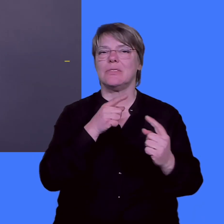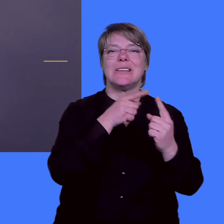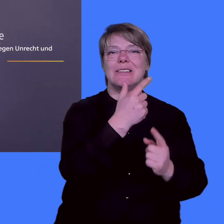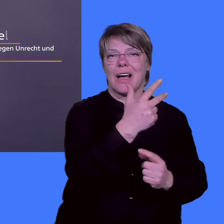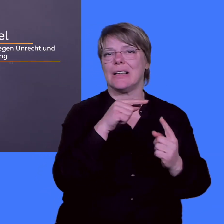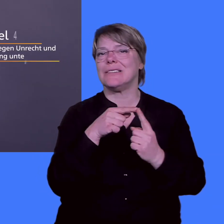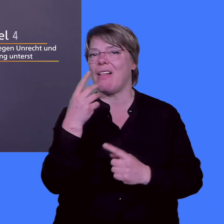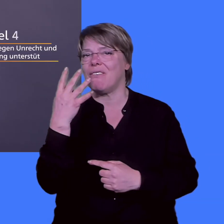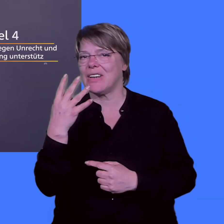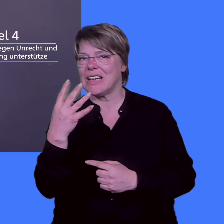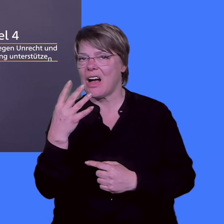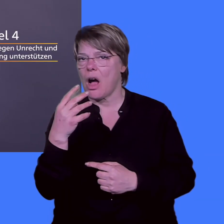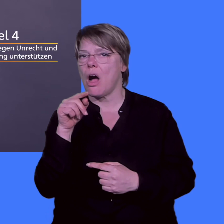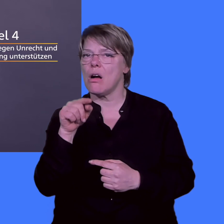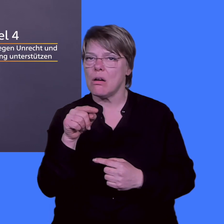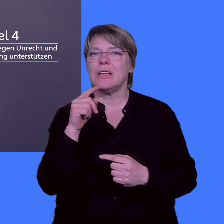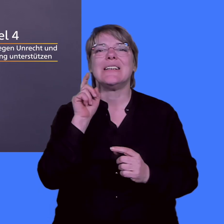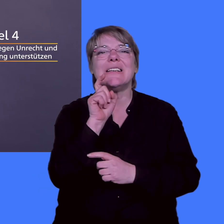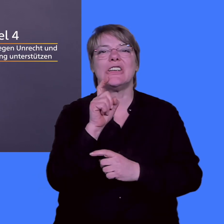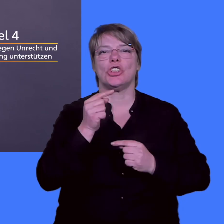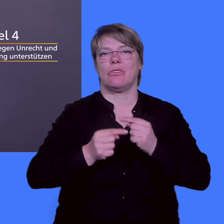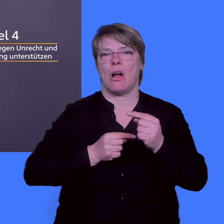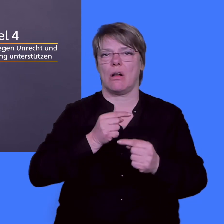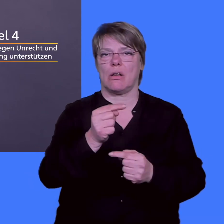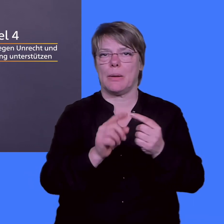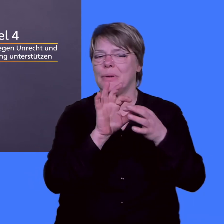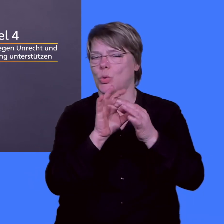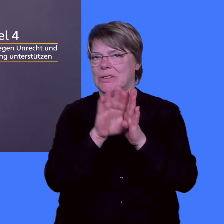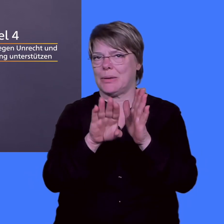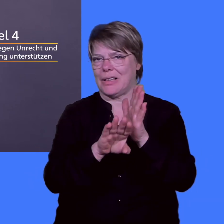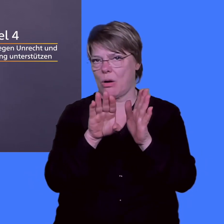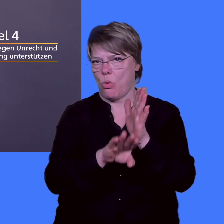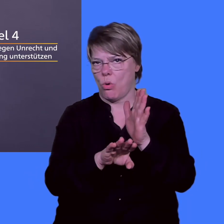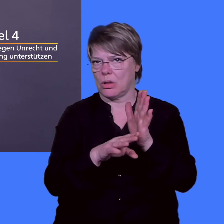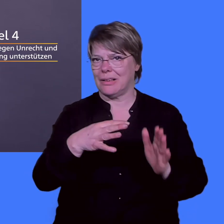Das ist Ziel 4: Sich aktiv gegen Diskriminierung zur Wehr setzen und sich gegen Ausgrenzung positionieren.